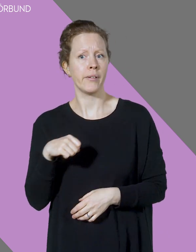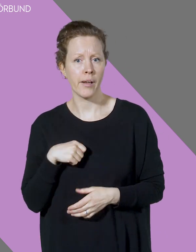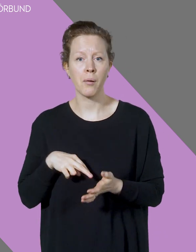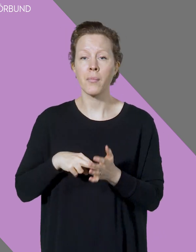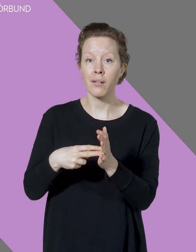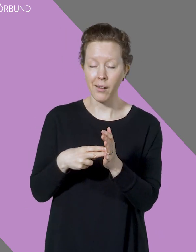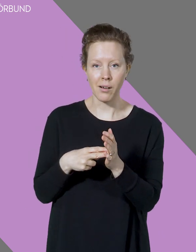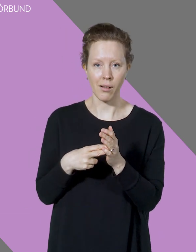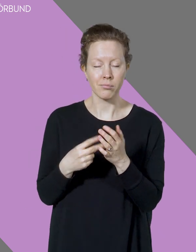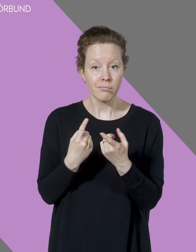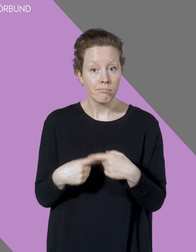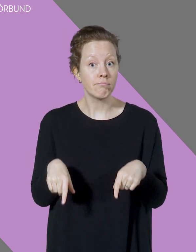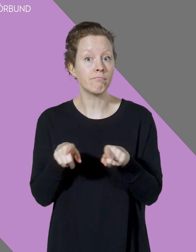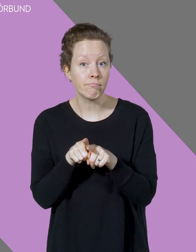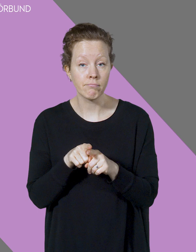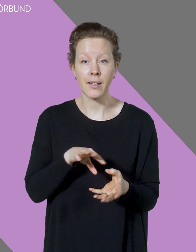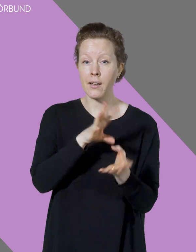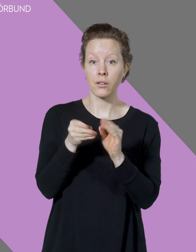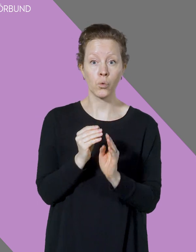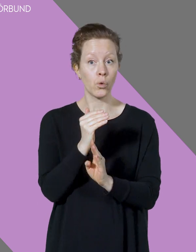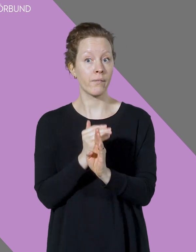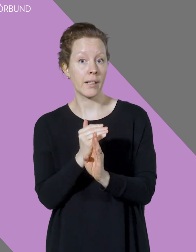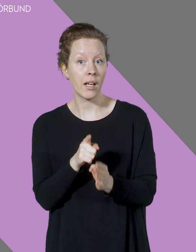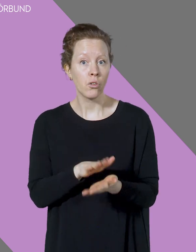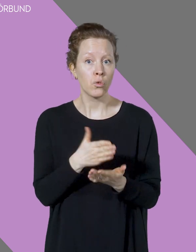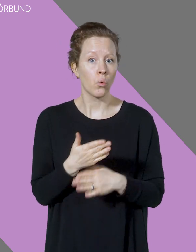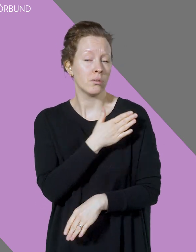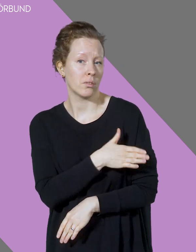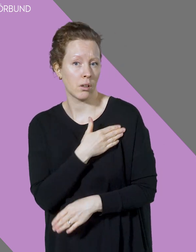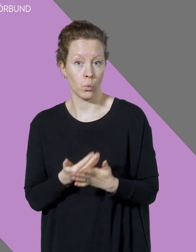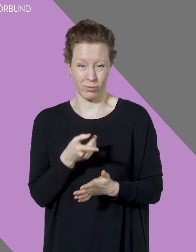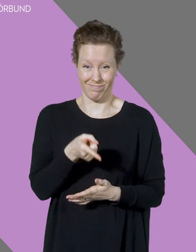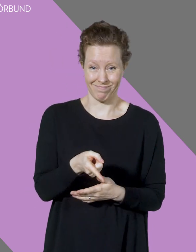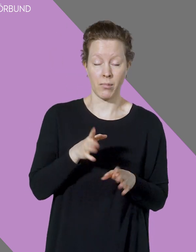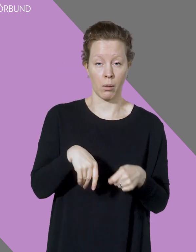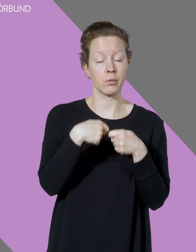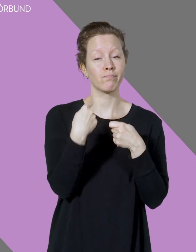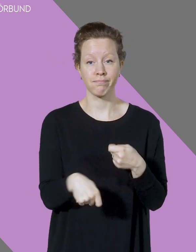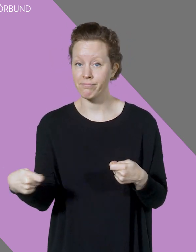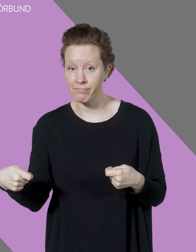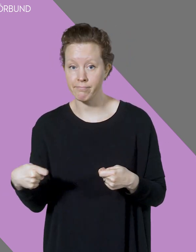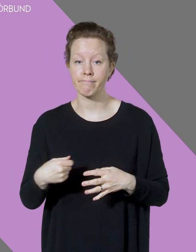den länge fördröjda helhetsutvärderingen av tolktjänsten.